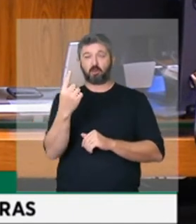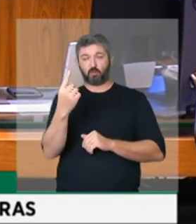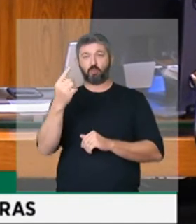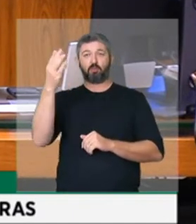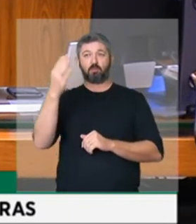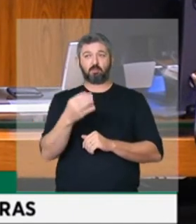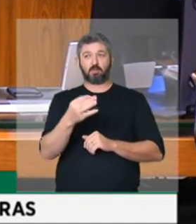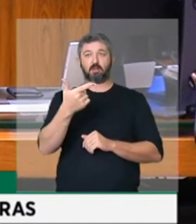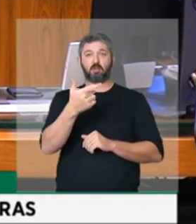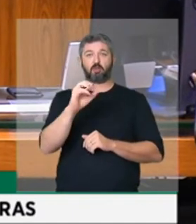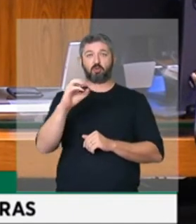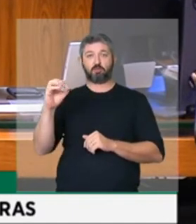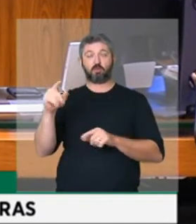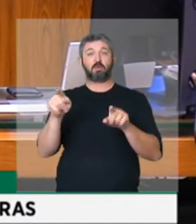DE JULHO DE 1973, 9.991 DE 24 DE JULHO DE 2000 E LEI DE 26